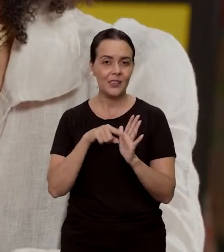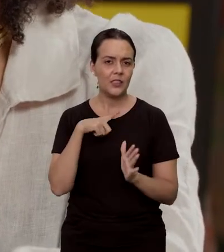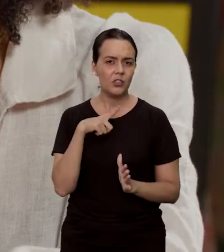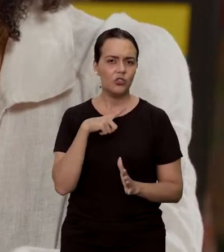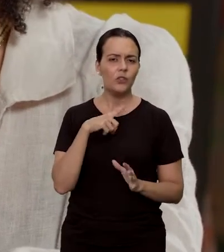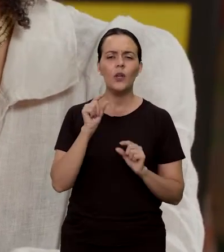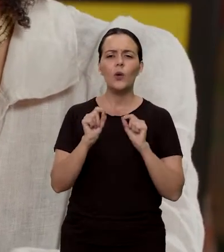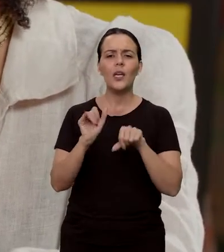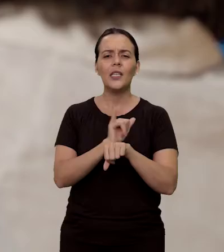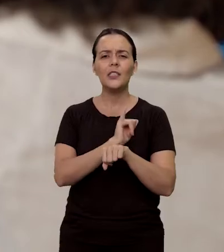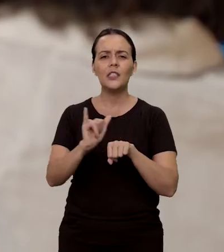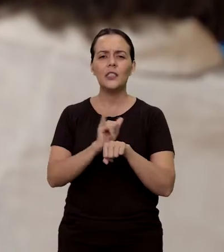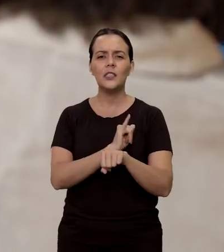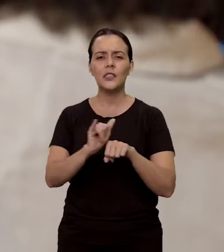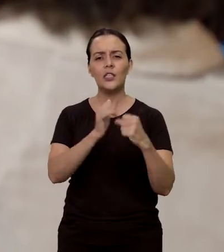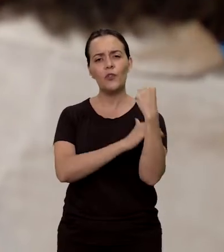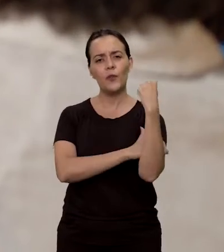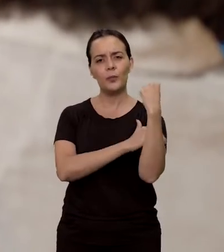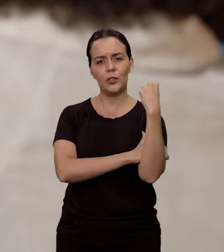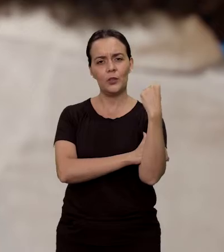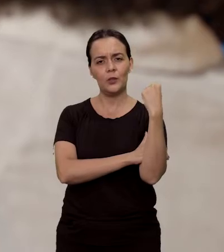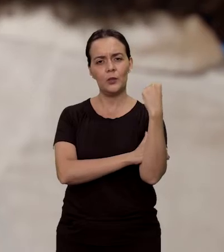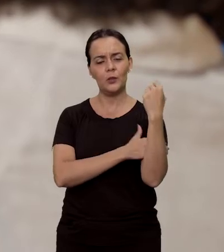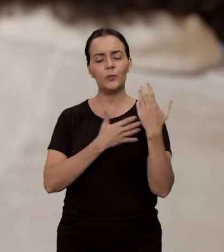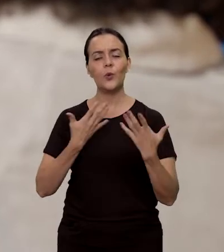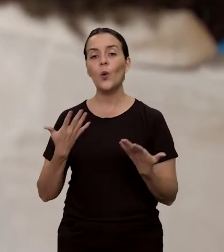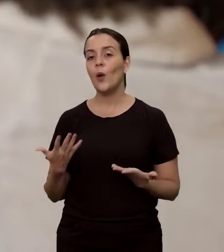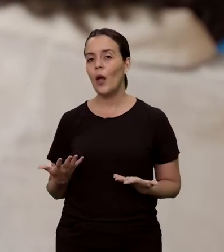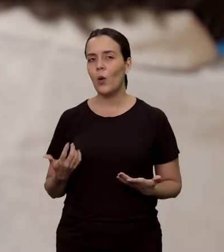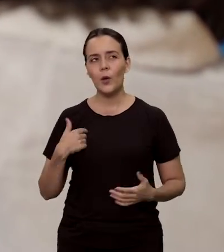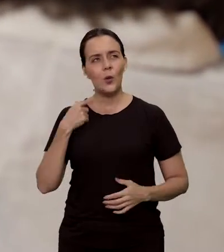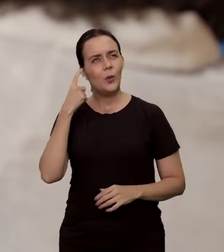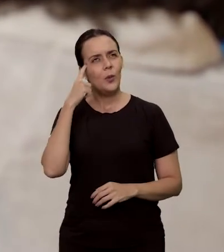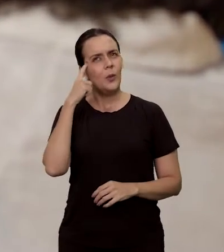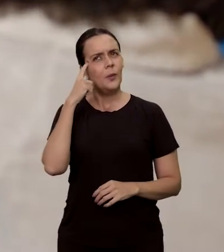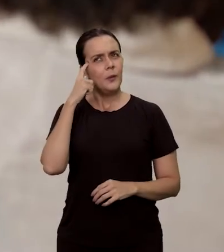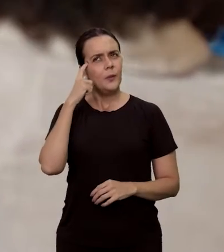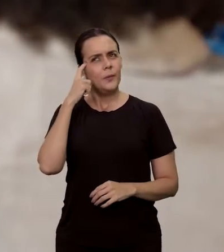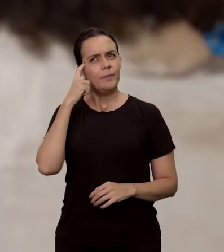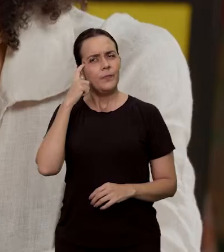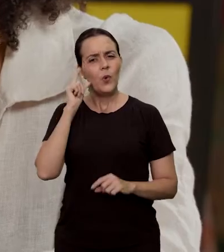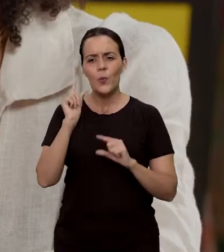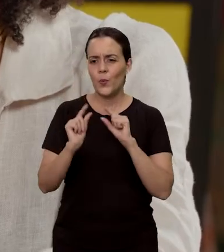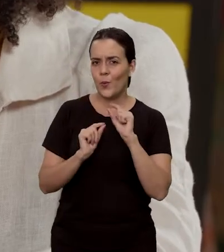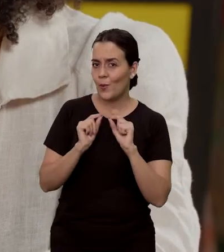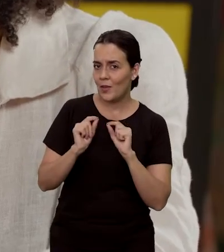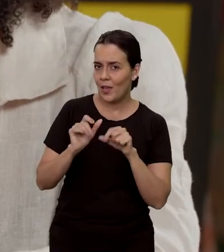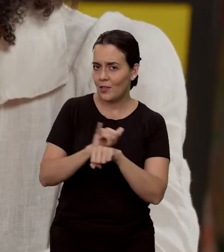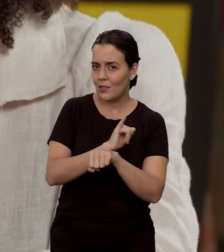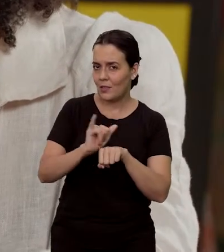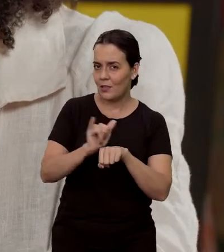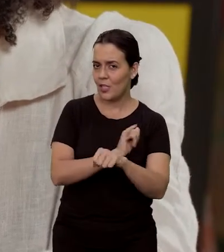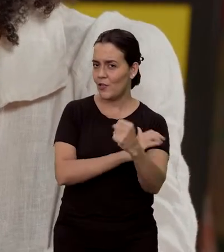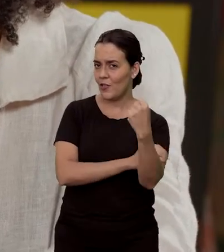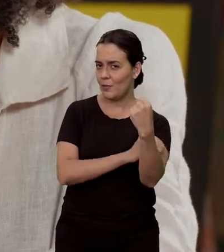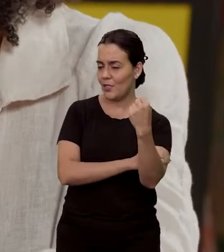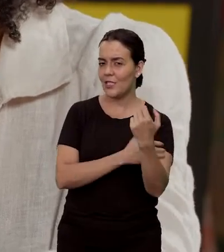o que seria estratégias do feminismo. E aí eu, diante dessa pergunta, que foi um convite a uma exposição,